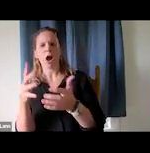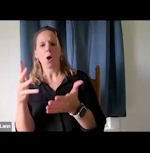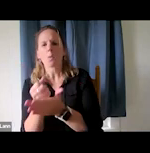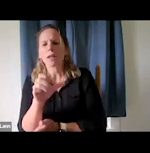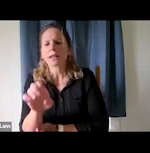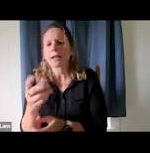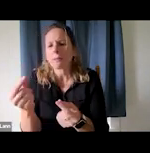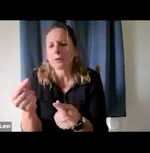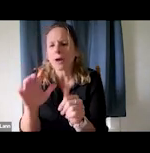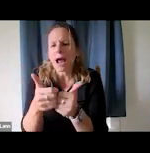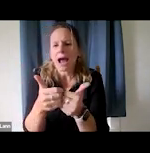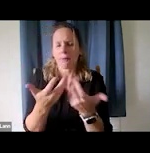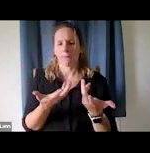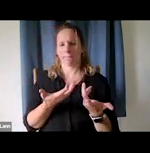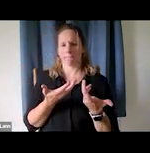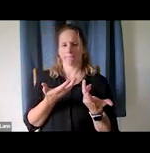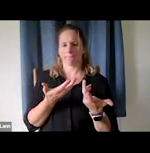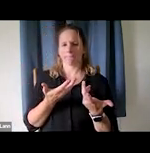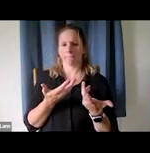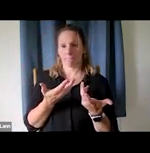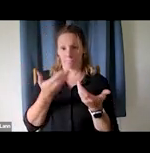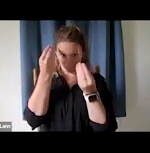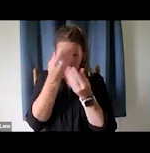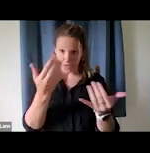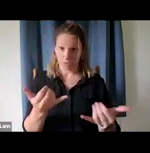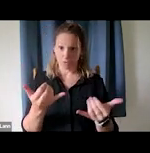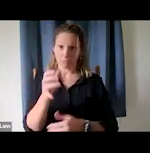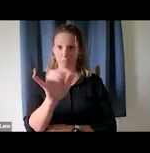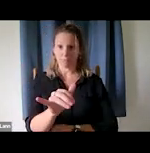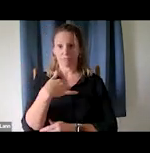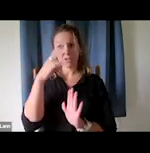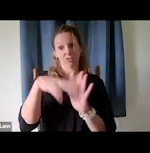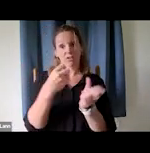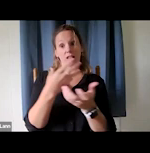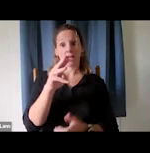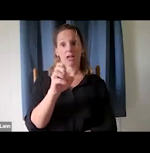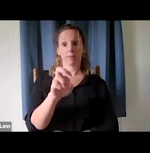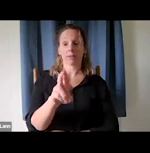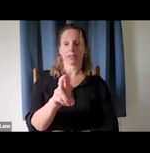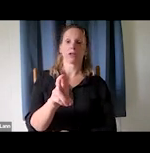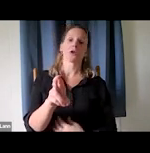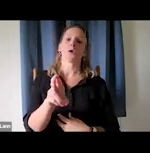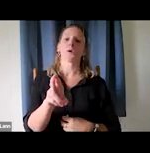y cómo ganar un caso. Y les contaré ahora que he leído muchos MSR y he editado muchos MSR,